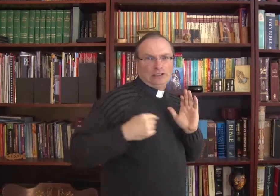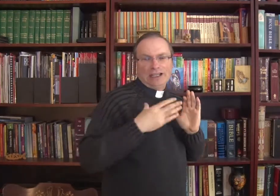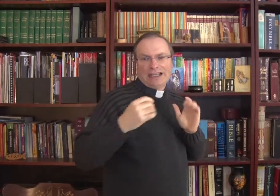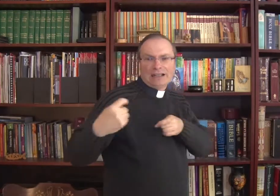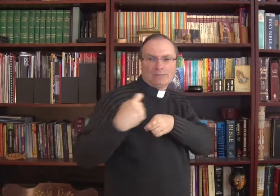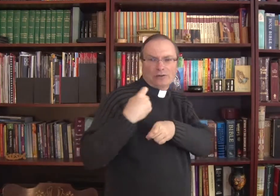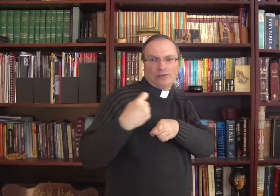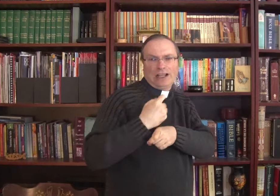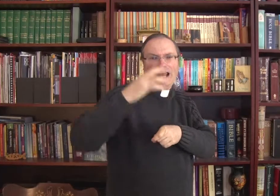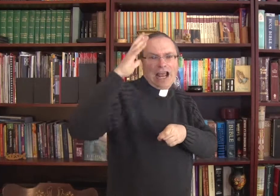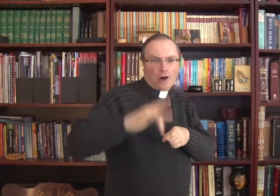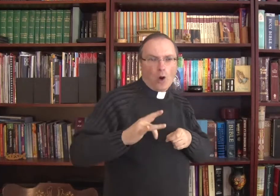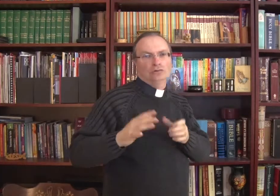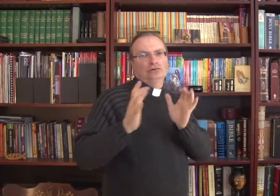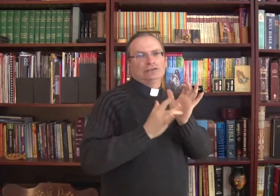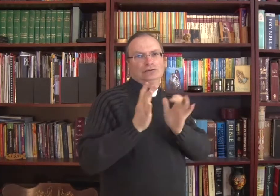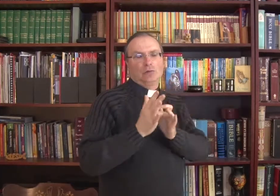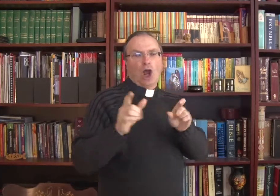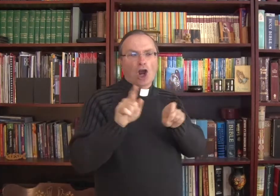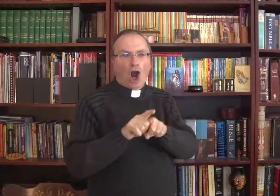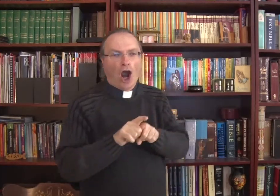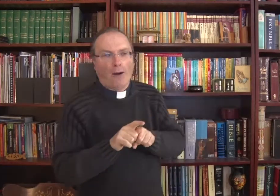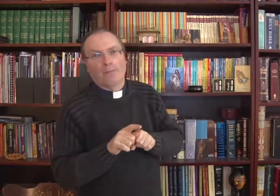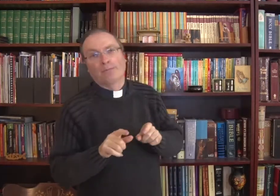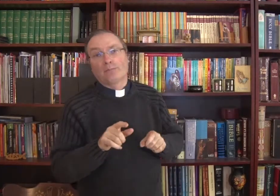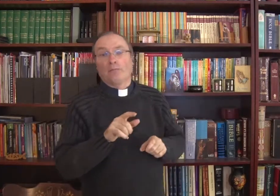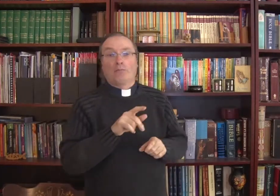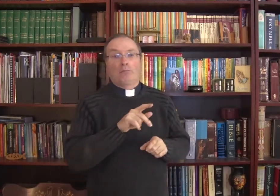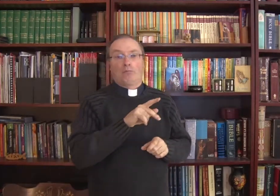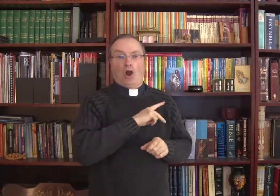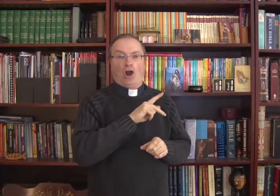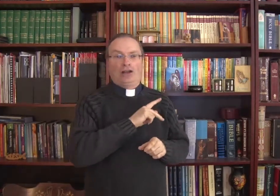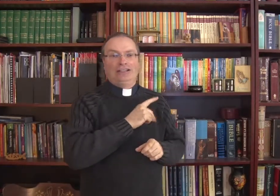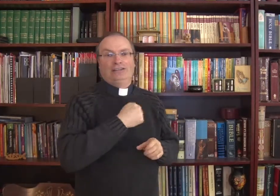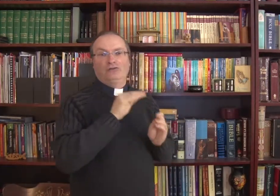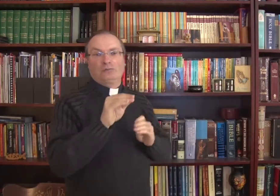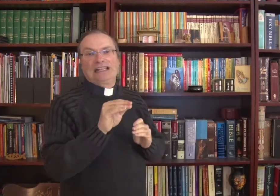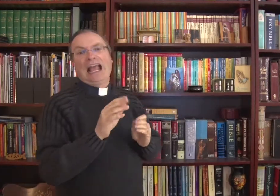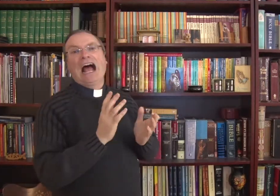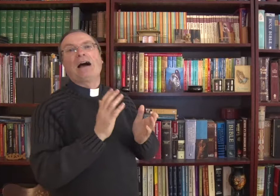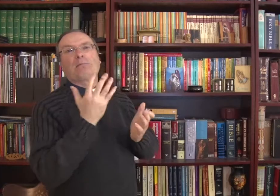et persécutés à cause de Jésus, comme Paul qui fut mis en prison